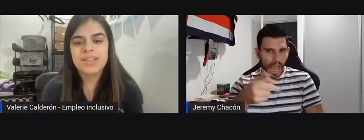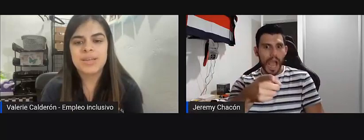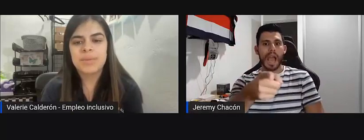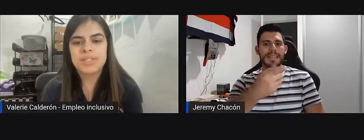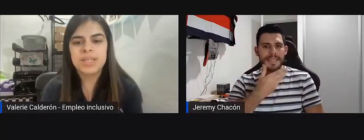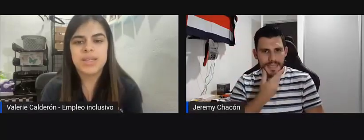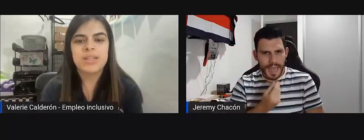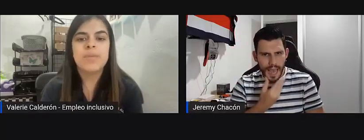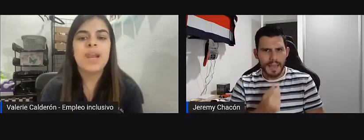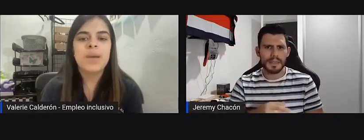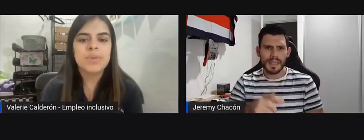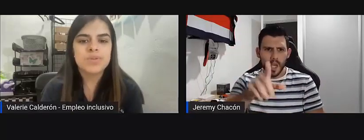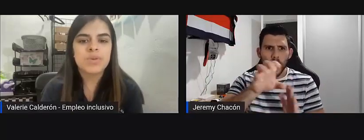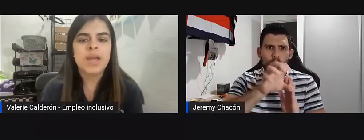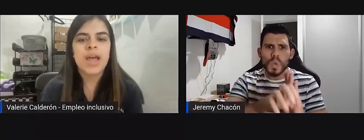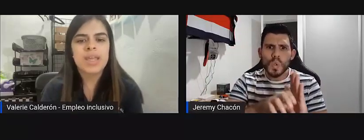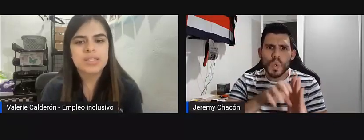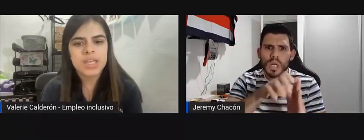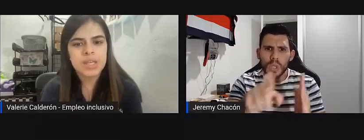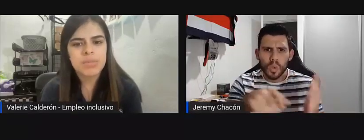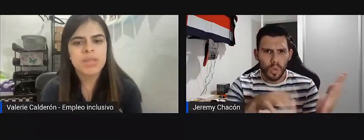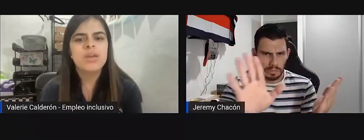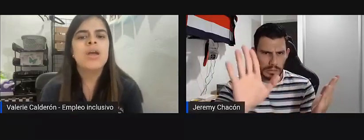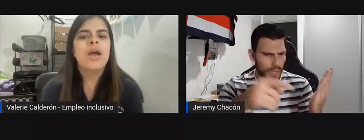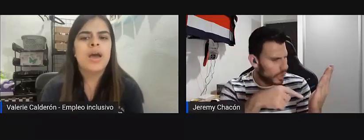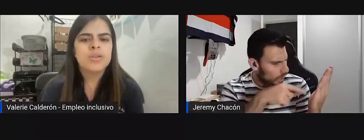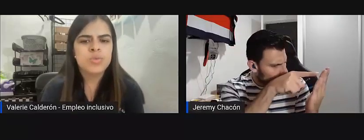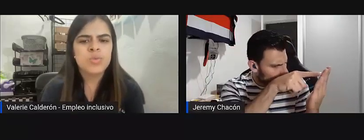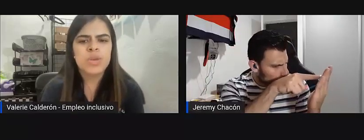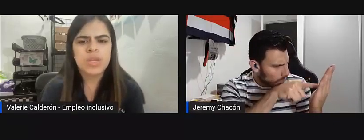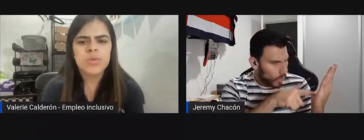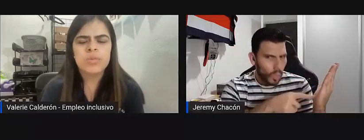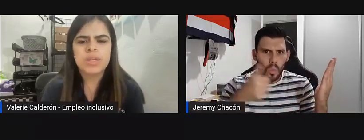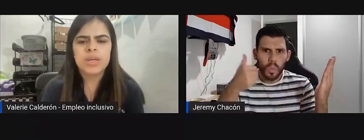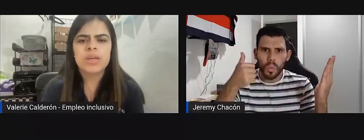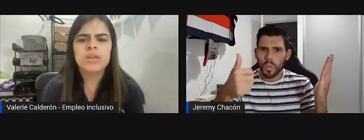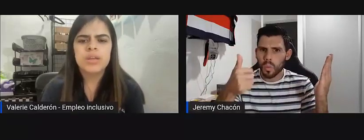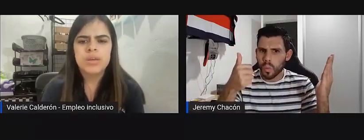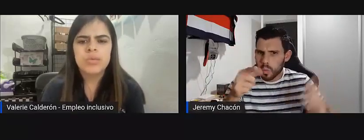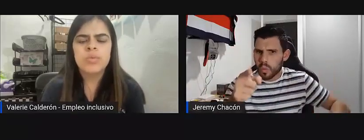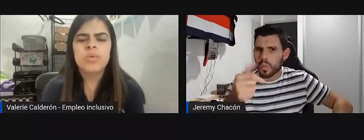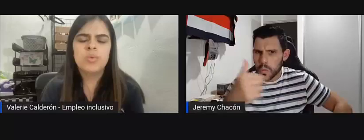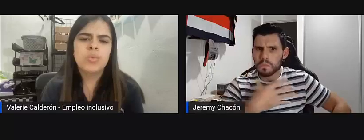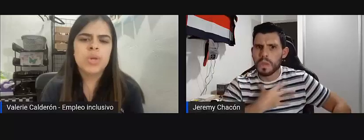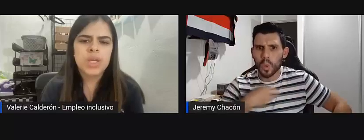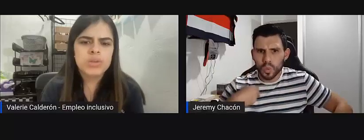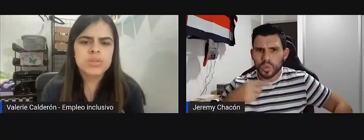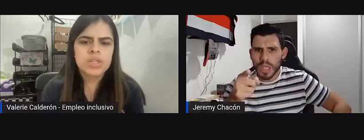de discapacidad es ver a la persona Ah en Jeremy Ah su currículum Mira Uy muy bueno